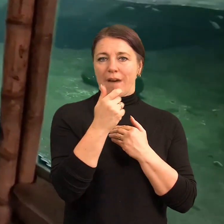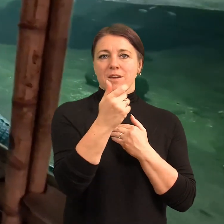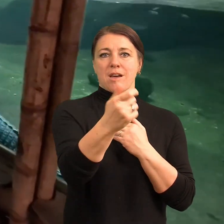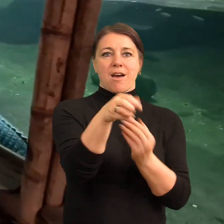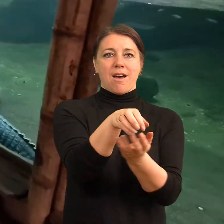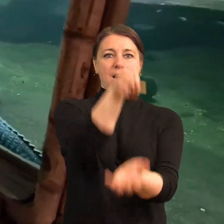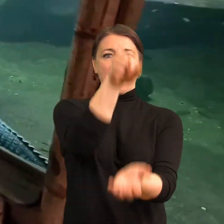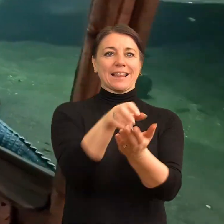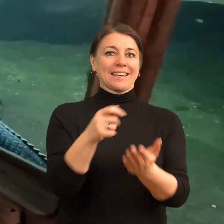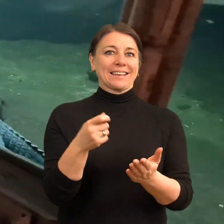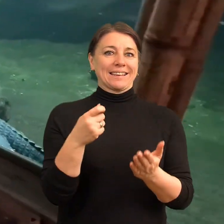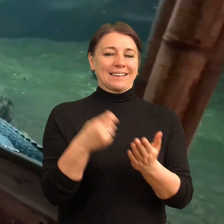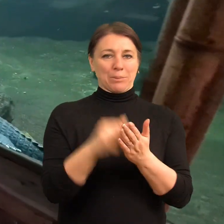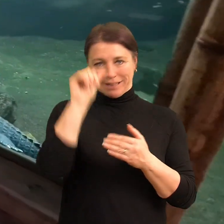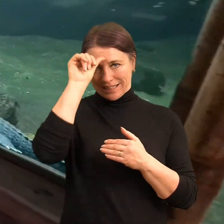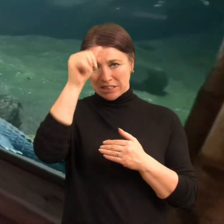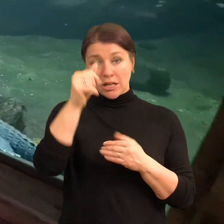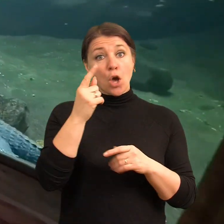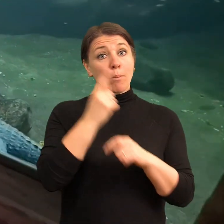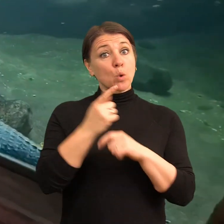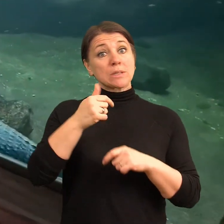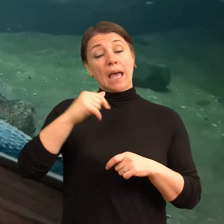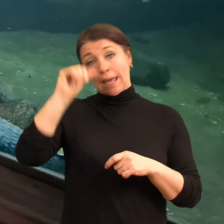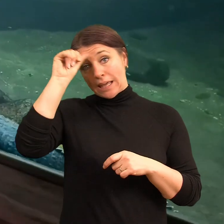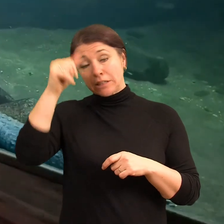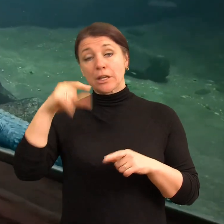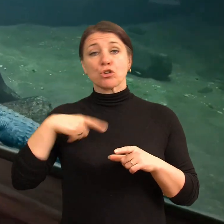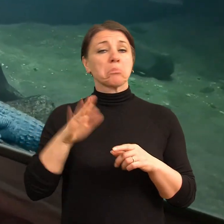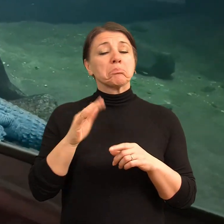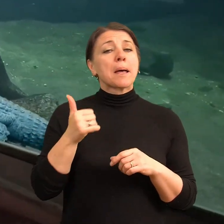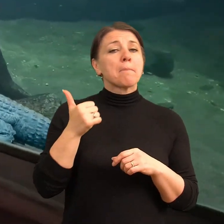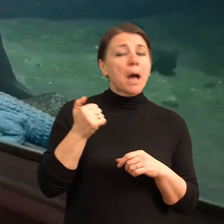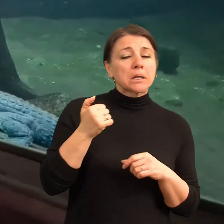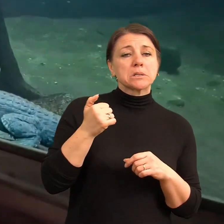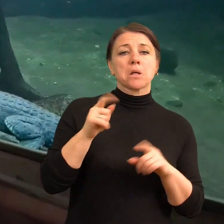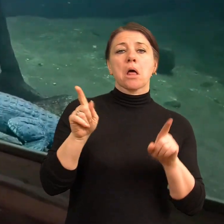Původní areál rozšíření gaviálů zahrnoval nejen Indii, ale i Nepál, Pákistán či Barmu.